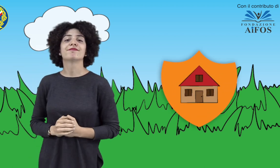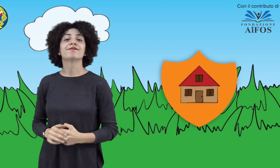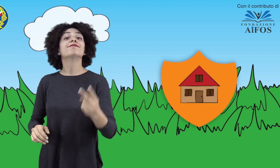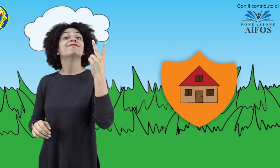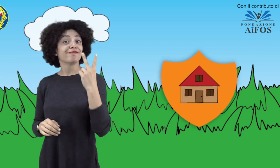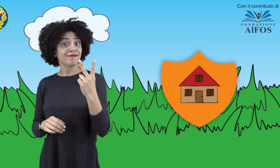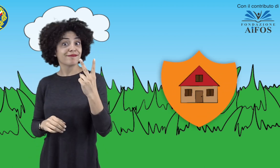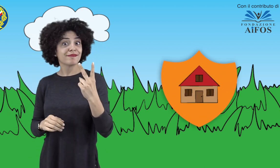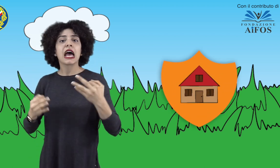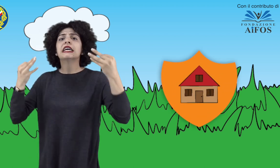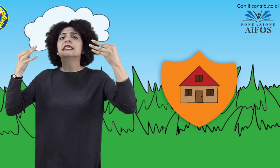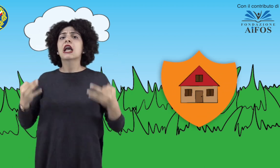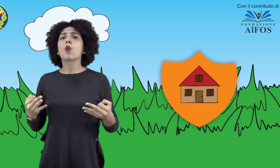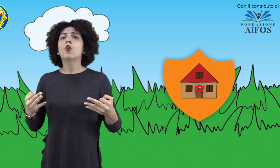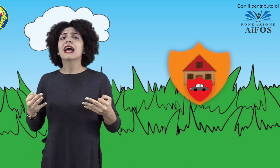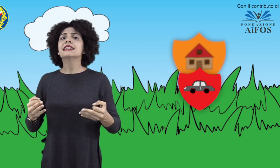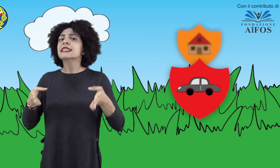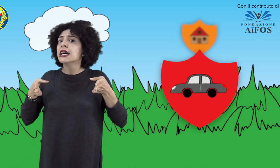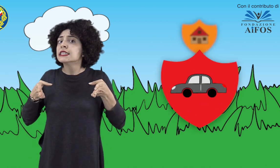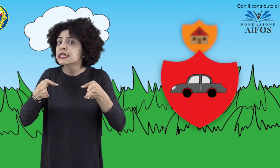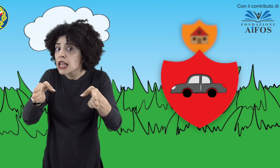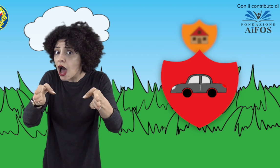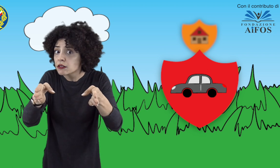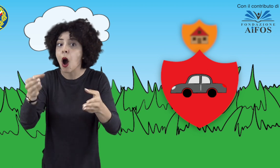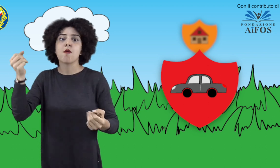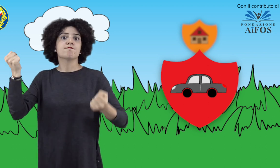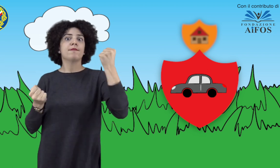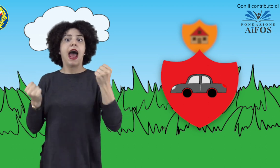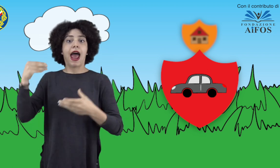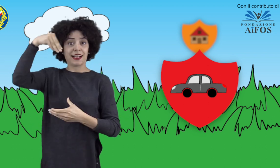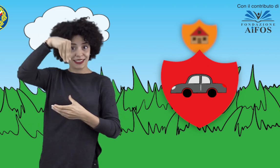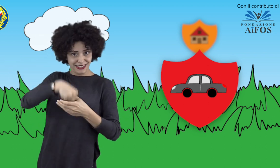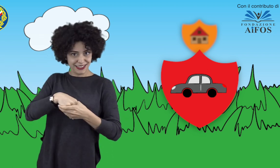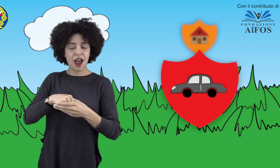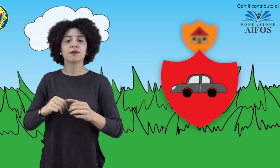2 | Sicurezza in strada e in auto